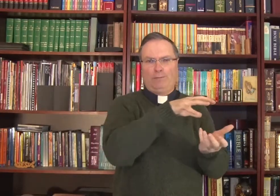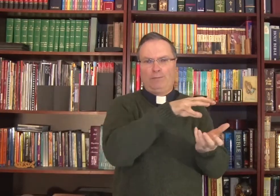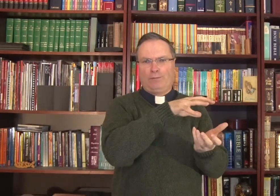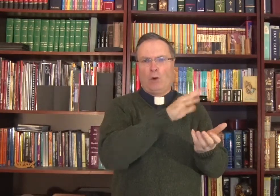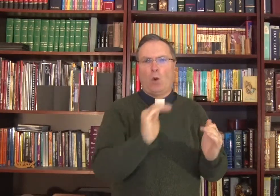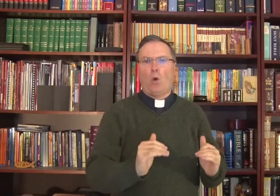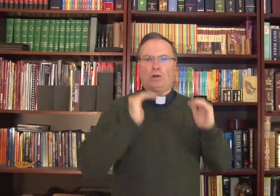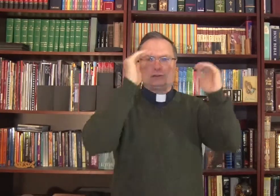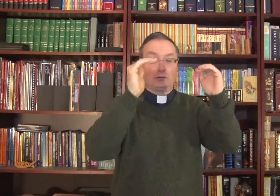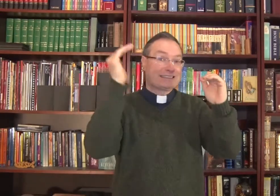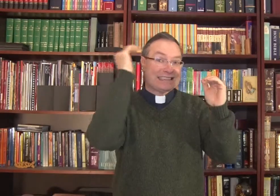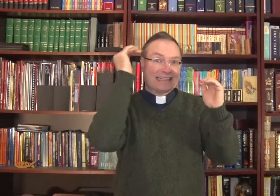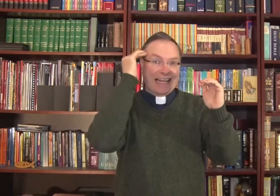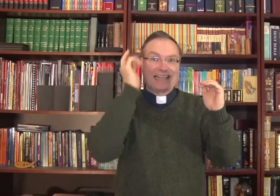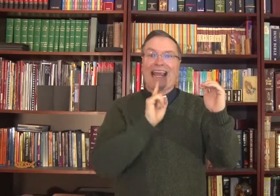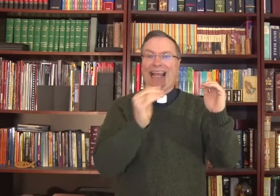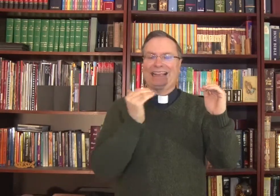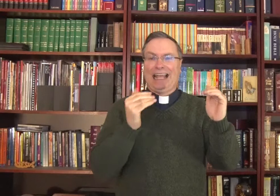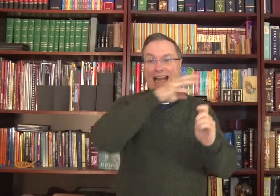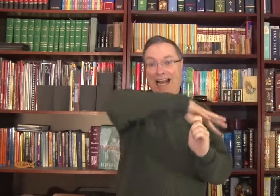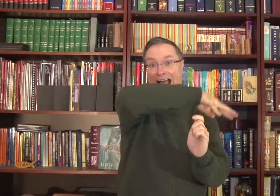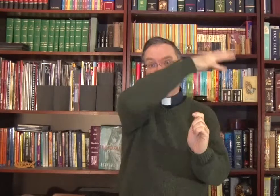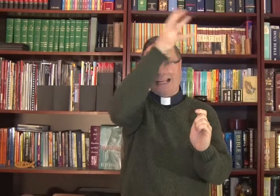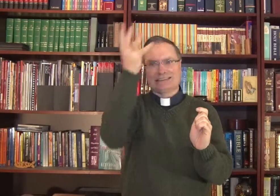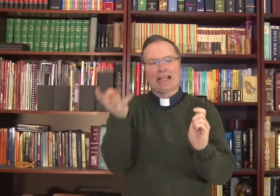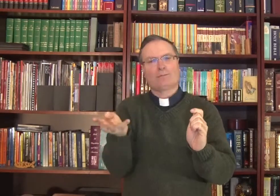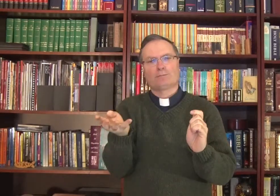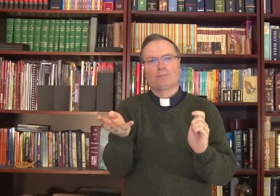Au-dessus de sa tête était l’arc-en-ciel;